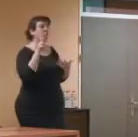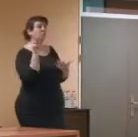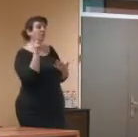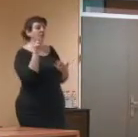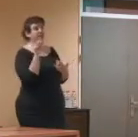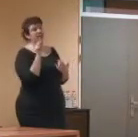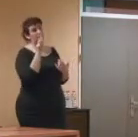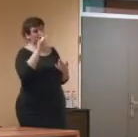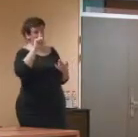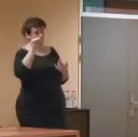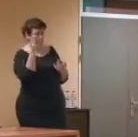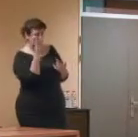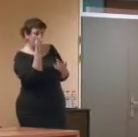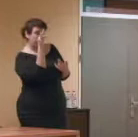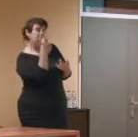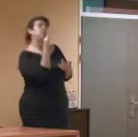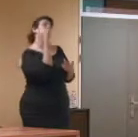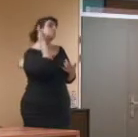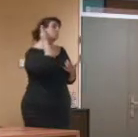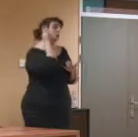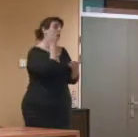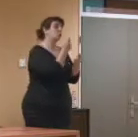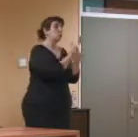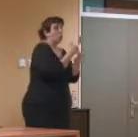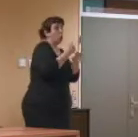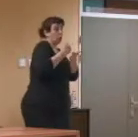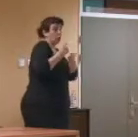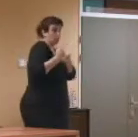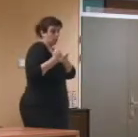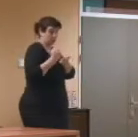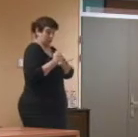que eran socios de Carlos Fabra y su esposa, en los productos